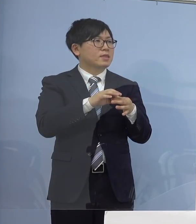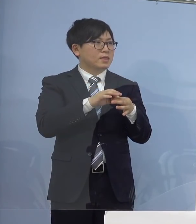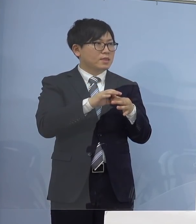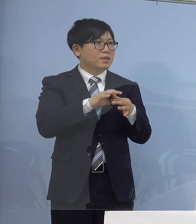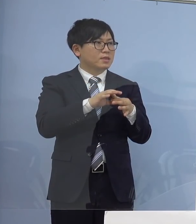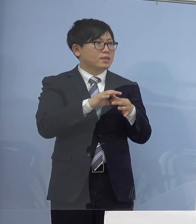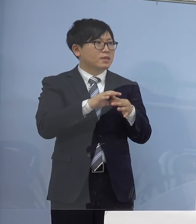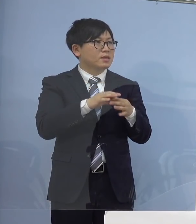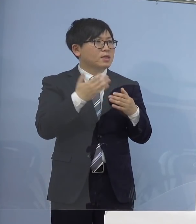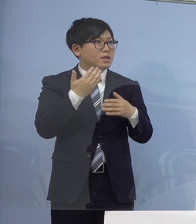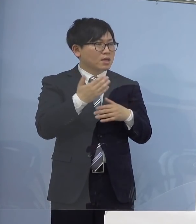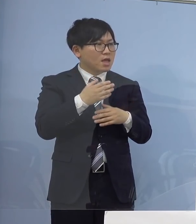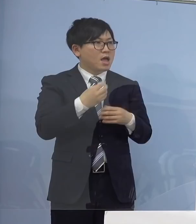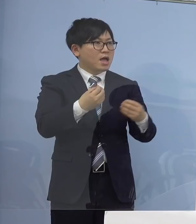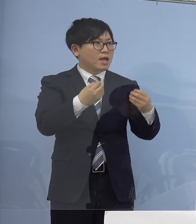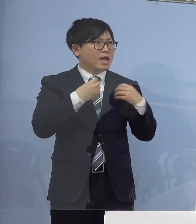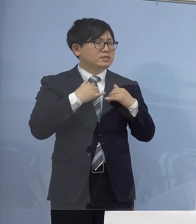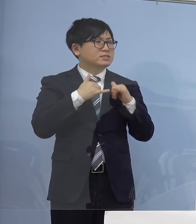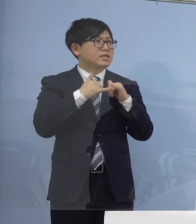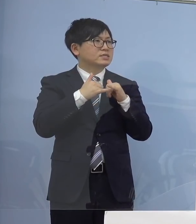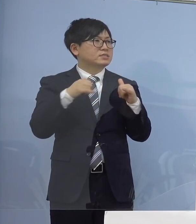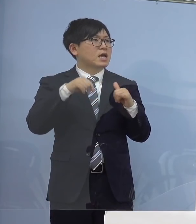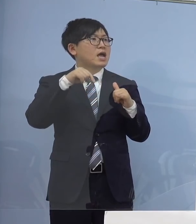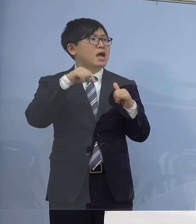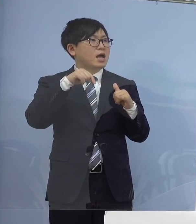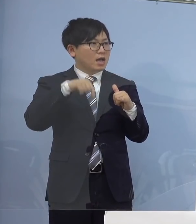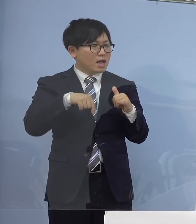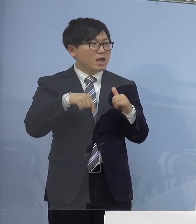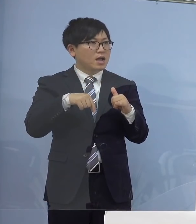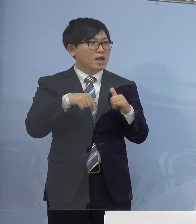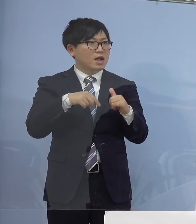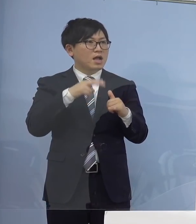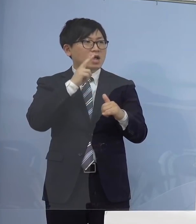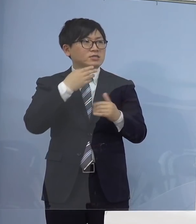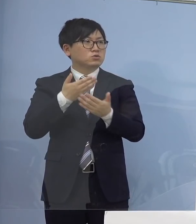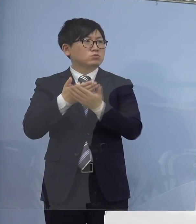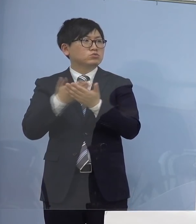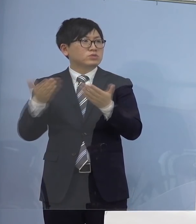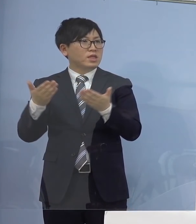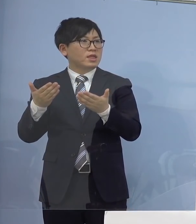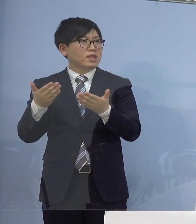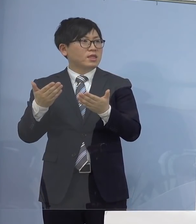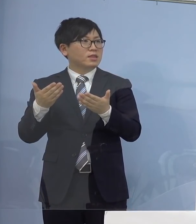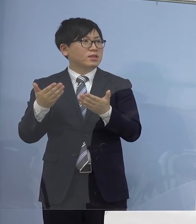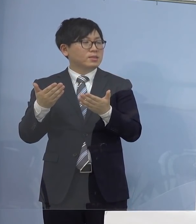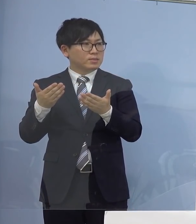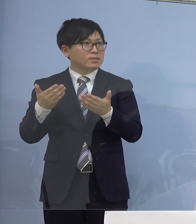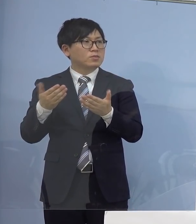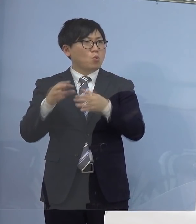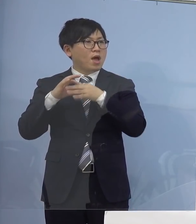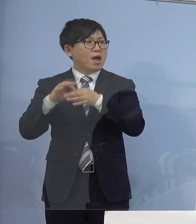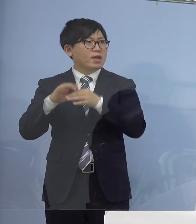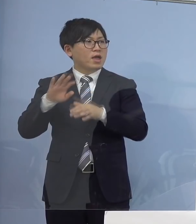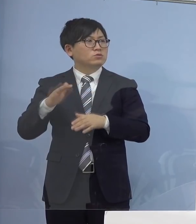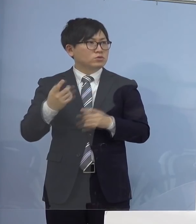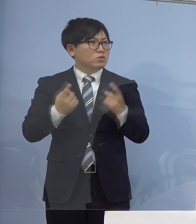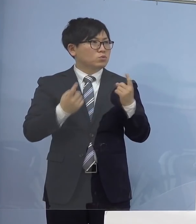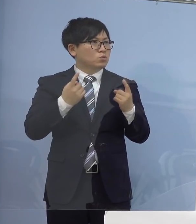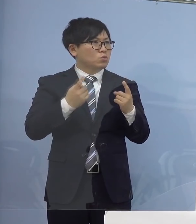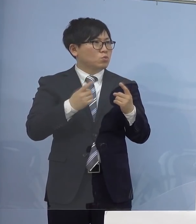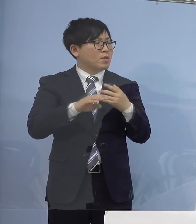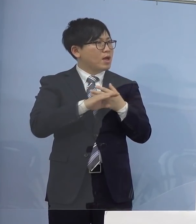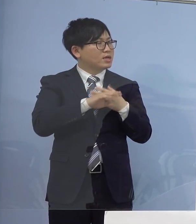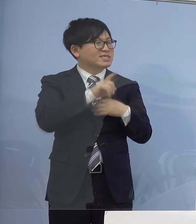感染した人が飲食店に関係していたといった方がいいのか もしくはもっと別の表現があるのか